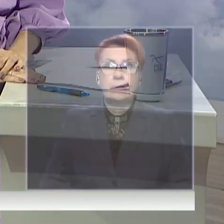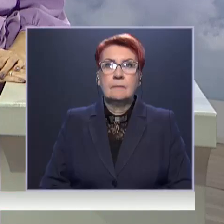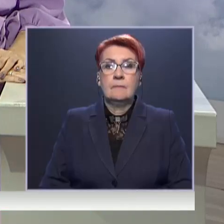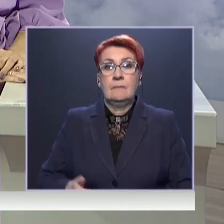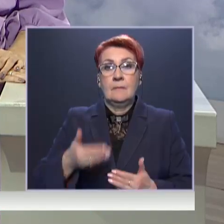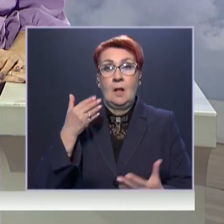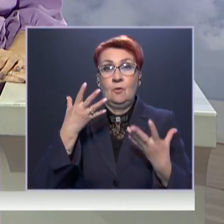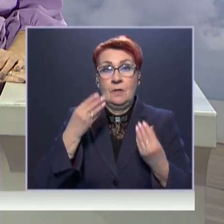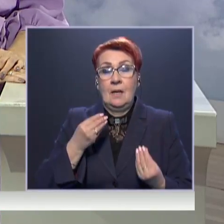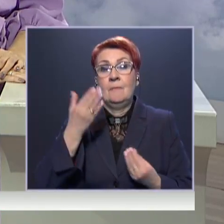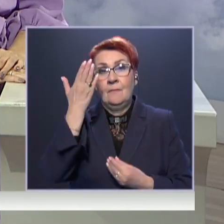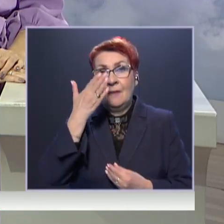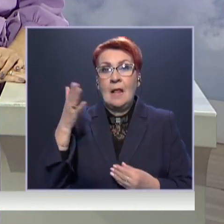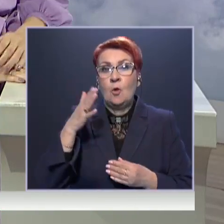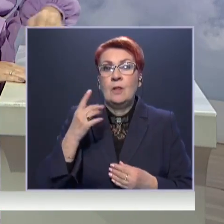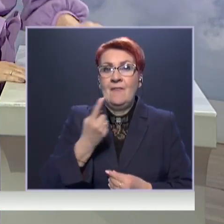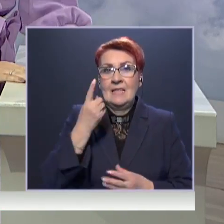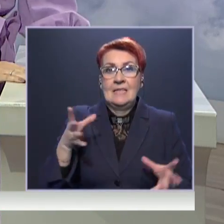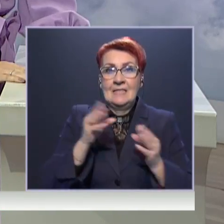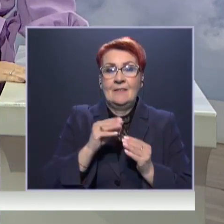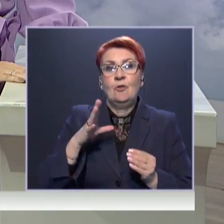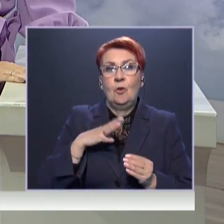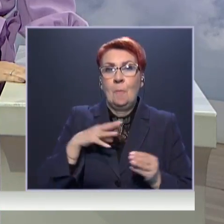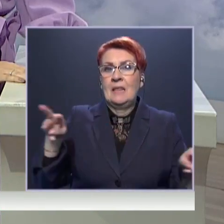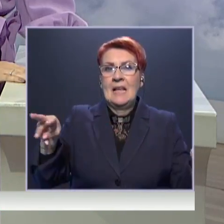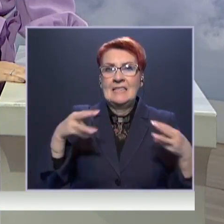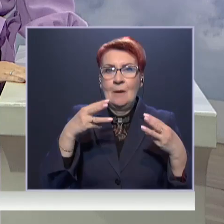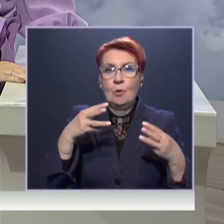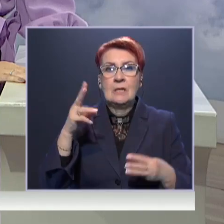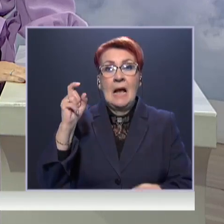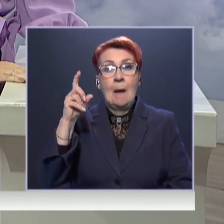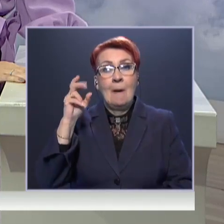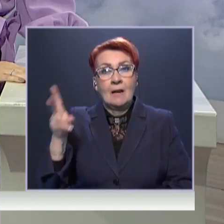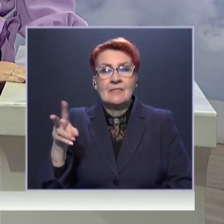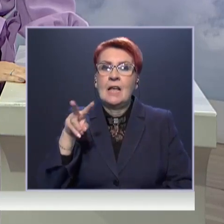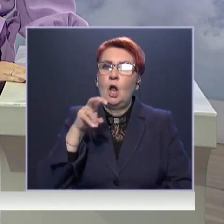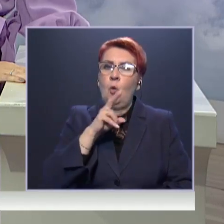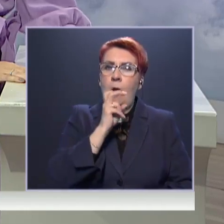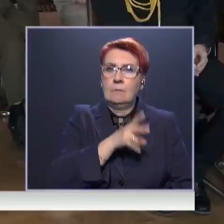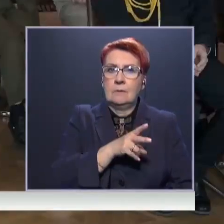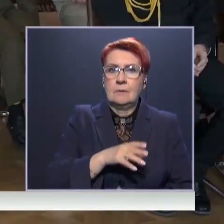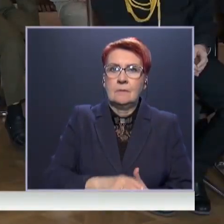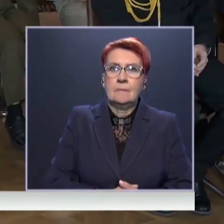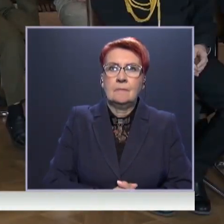дня народного единства состоялся телемост между школьниками Хабаровска и Луганска Доброе утро Луганск Здравствуйте [музыка] Хабаровске 17:00 по местному времени Мы